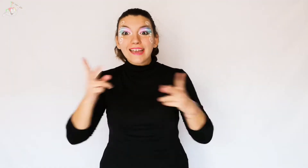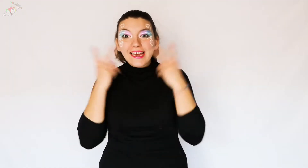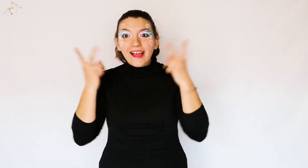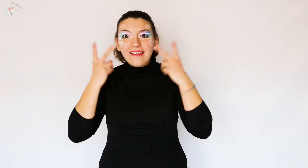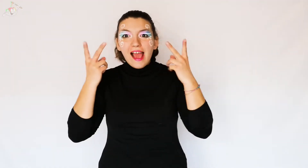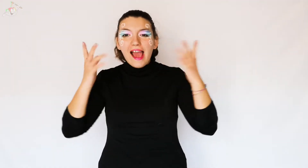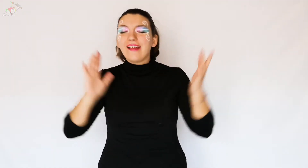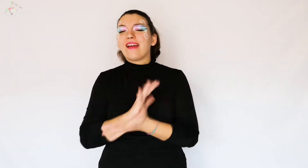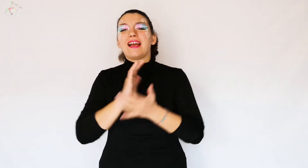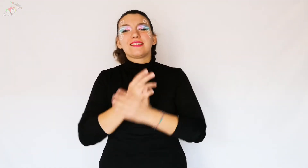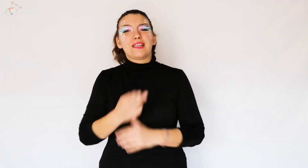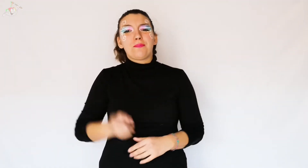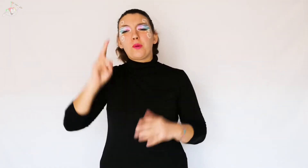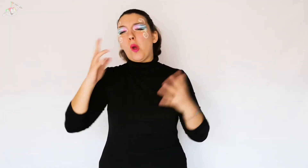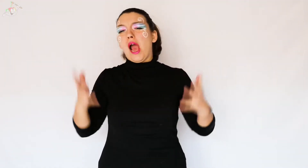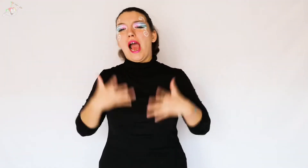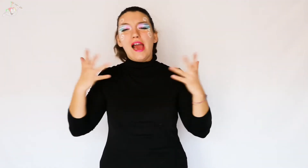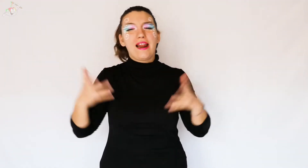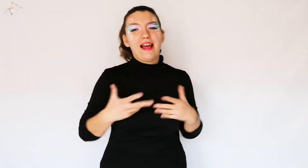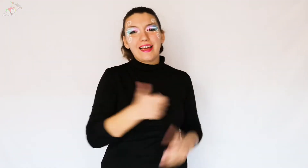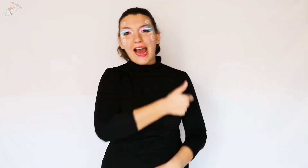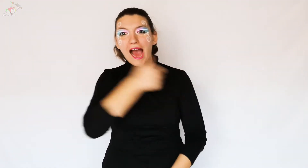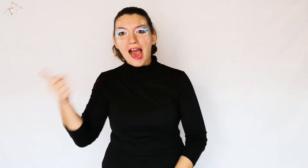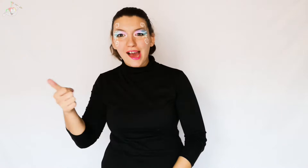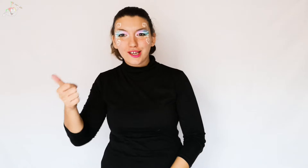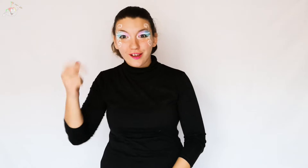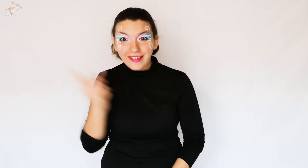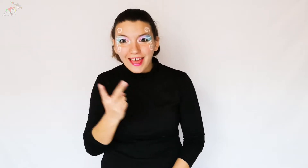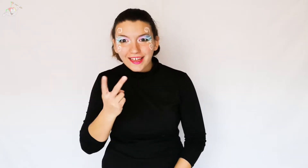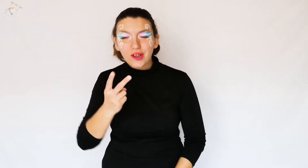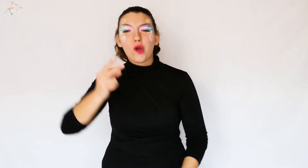Il Carnevale è la festa più allegra dell'anno, vero?